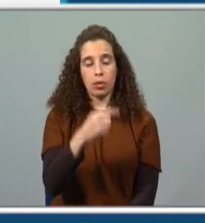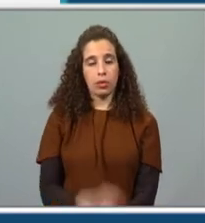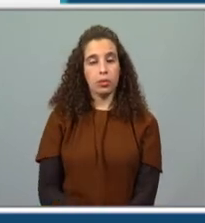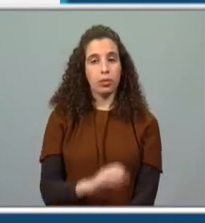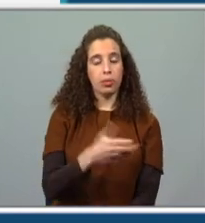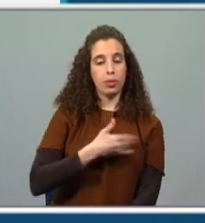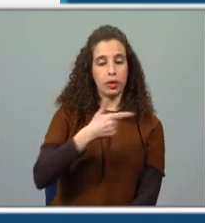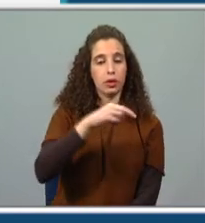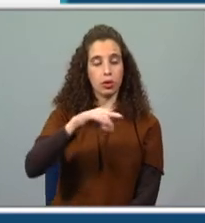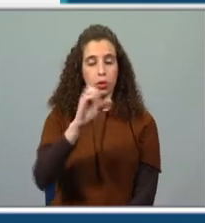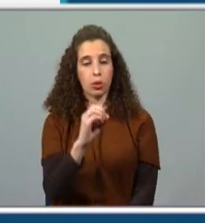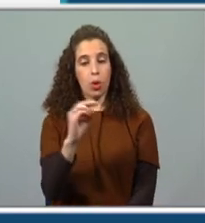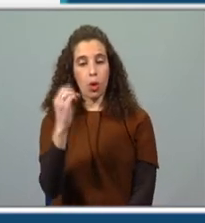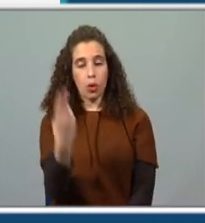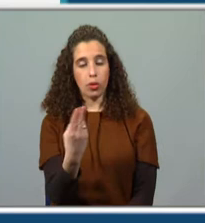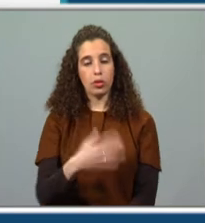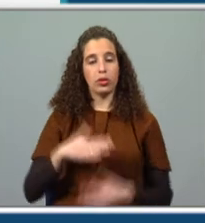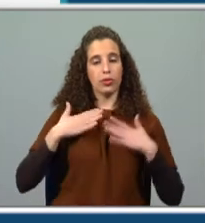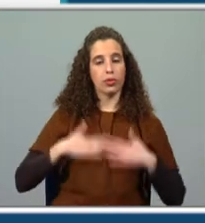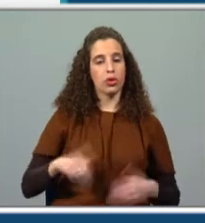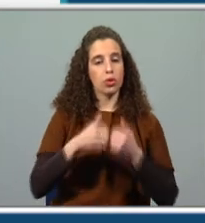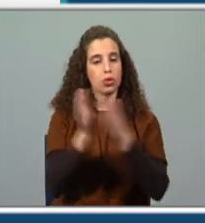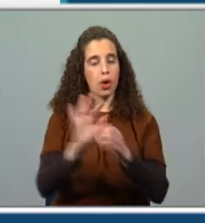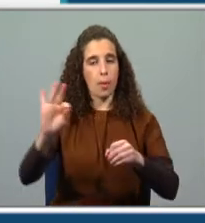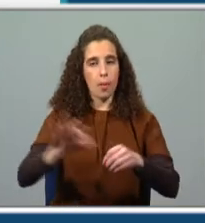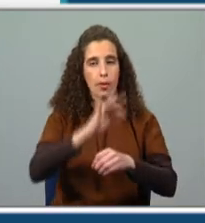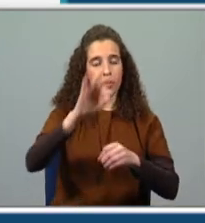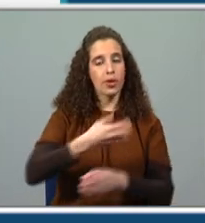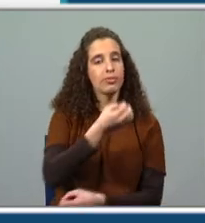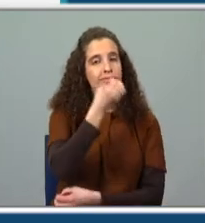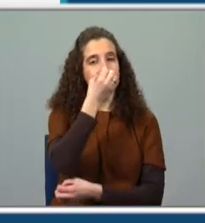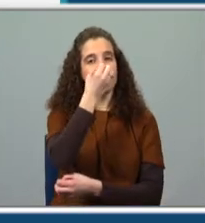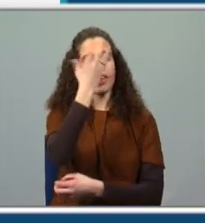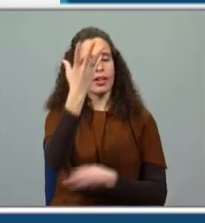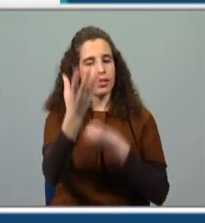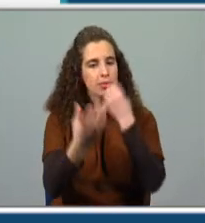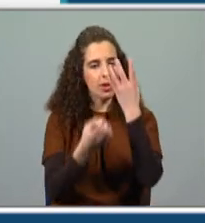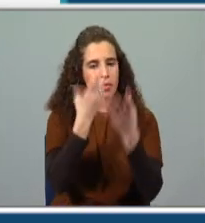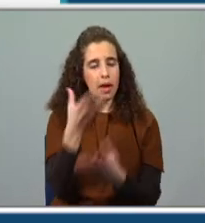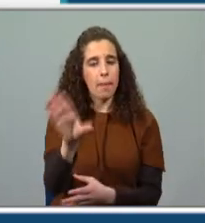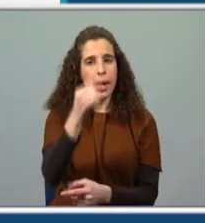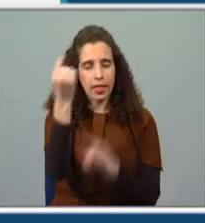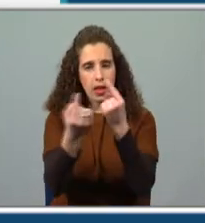acabou-se o vestido todo bordado e Florido e encontrávamos mais algum não 完成了所有刺繡和佛羅里達州，我們發現更多沒有